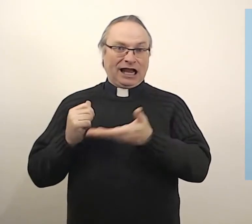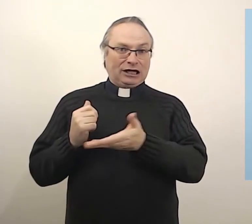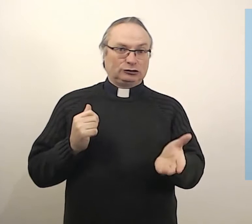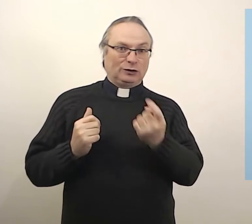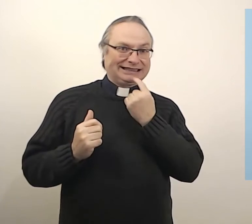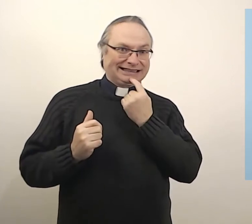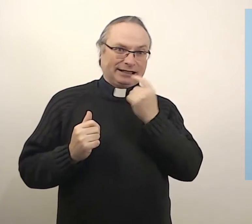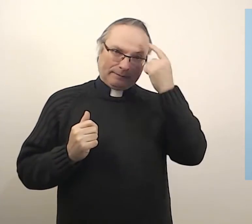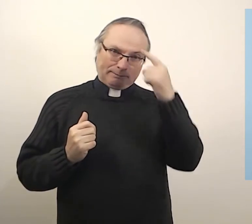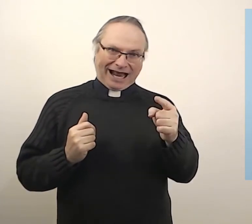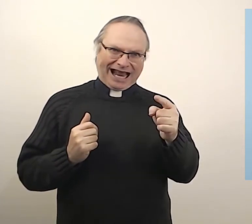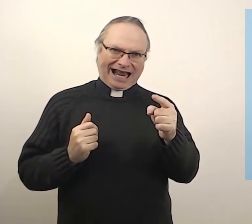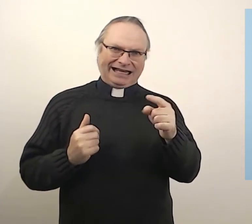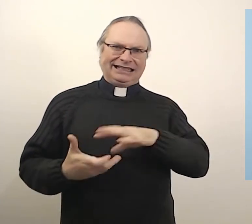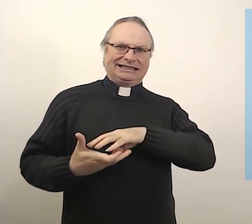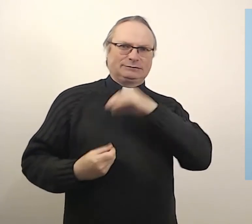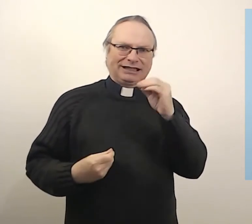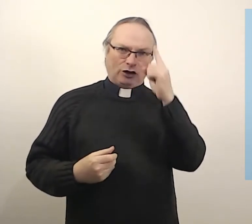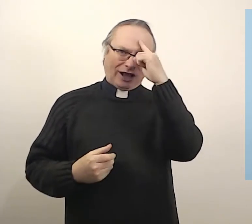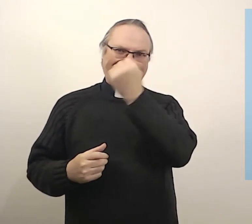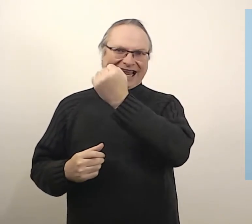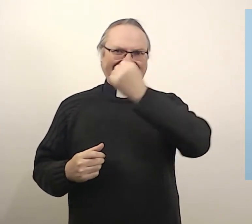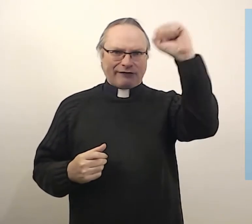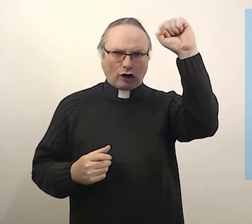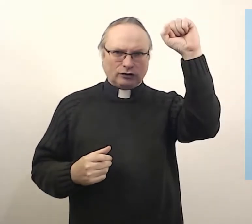à ceux qui, par esprit de révolte,